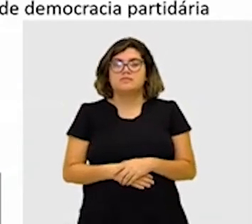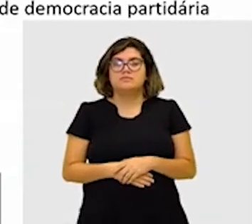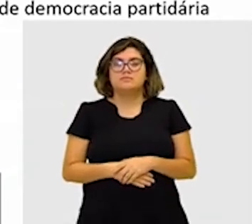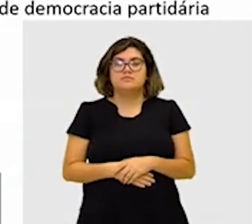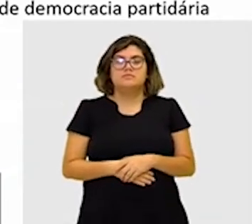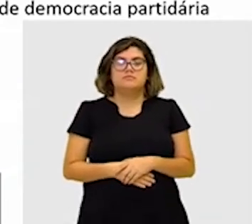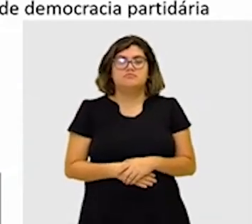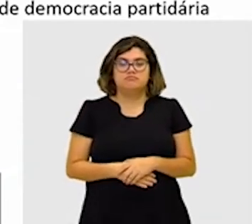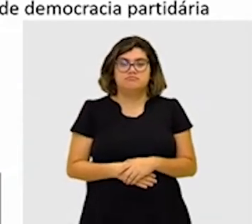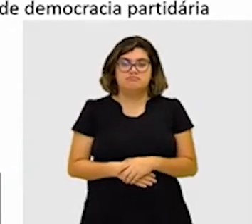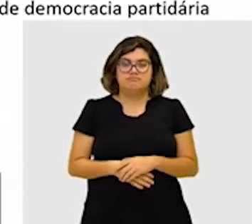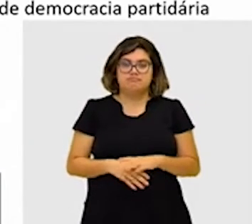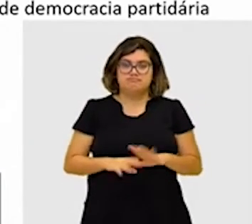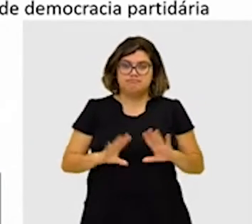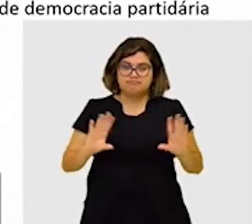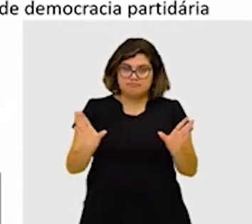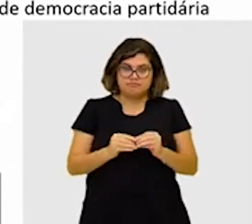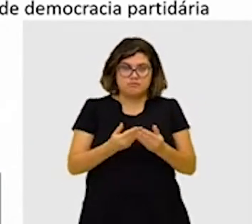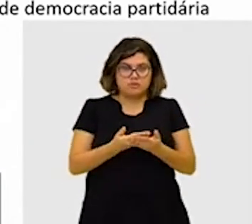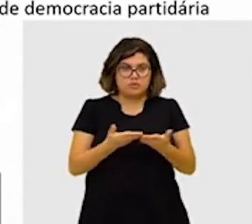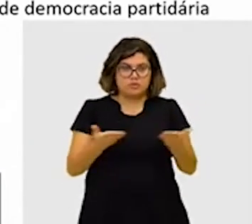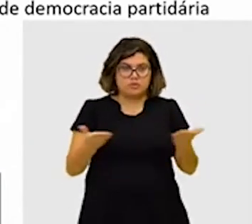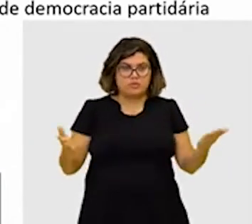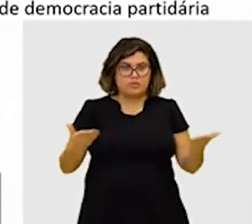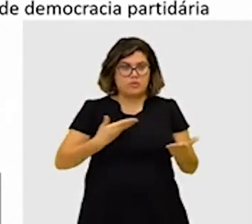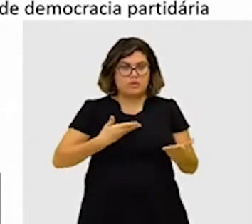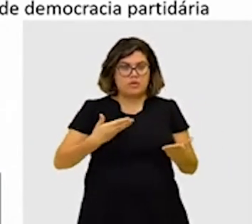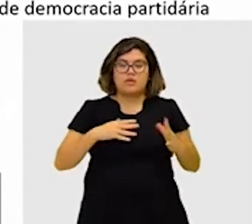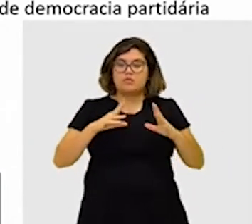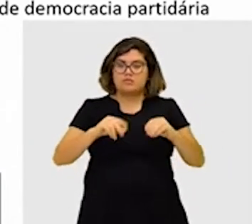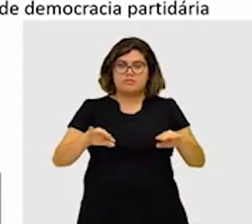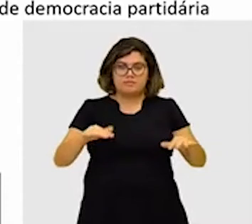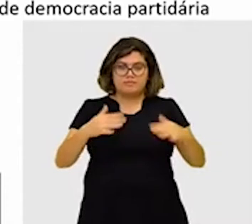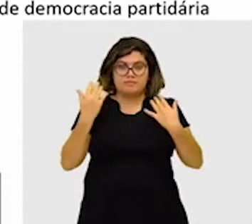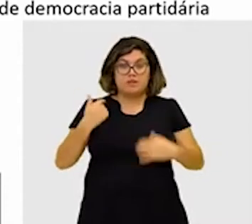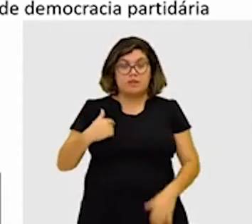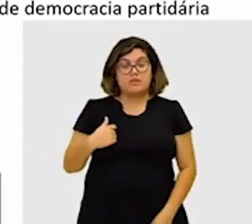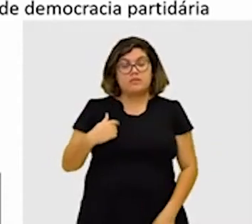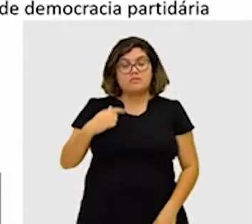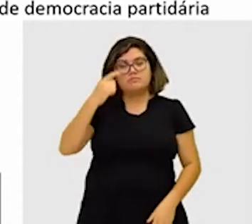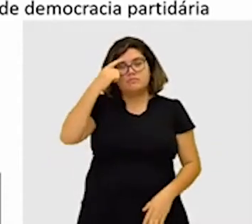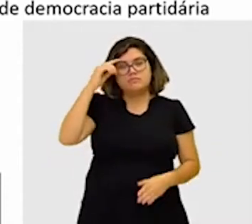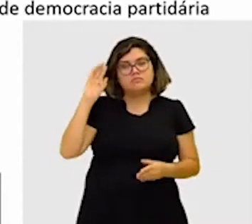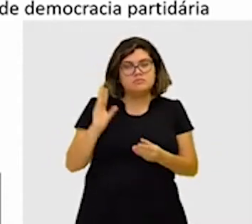senhores colegas todos que nos ouvem penso eu que os instrumentos de e são de acesso